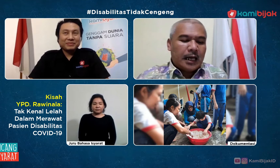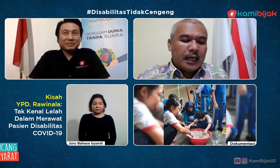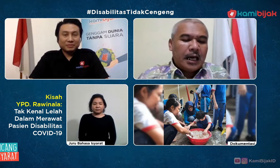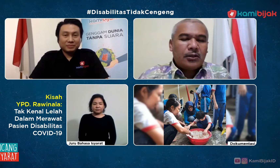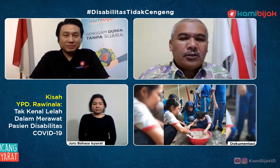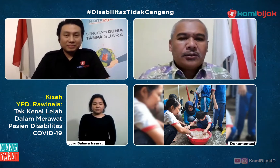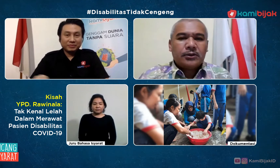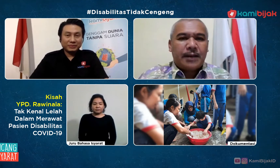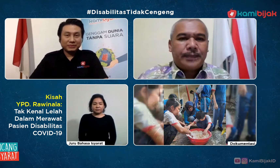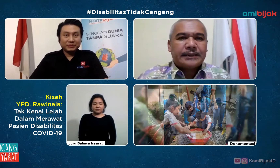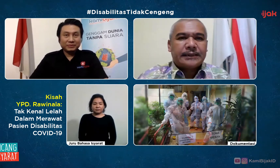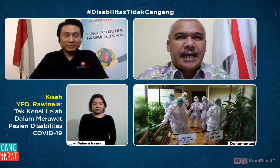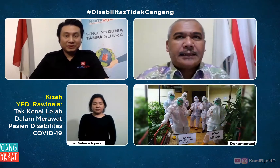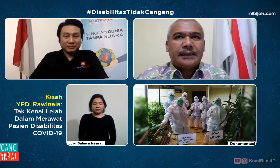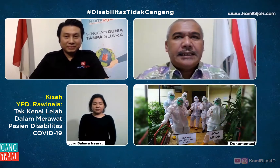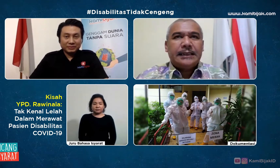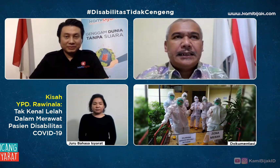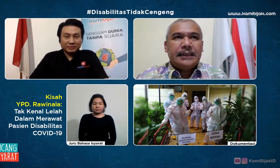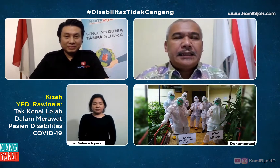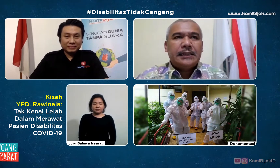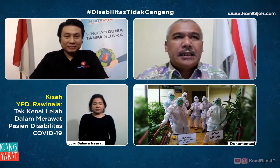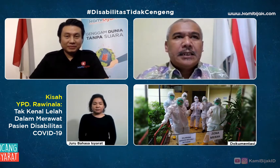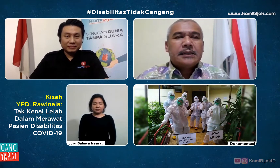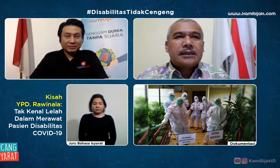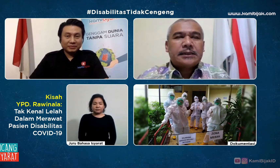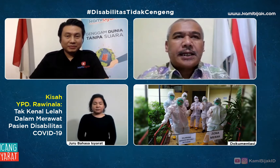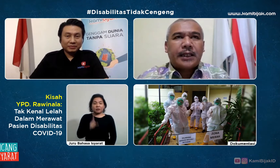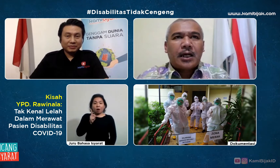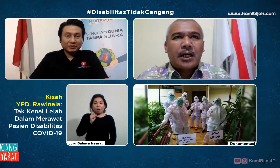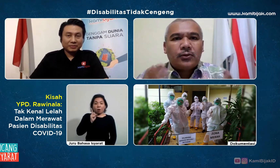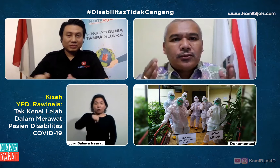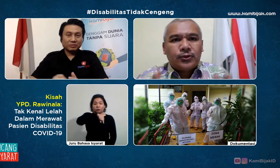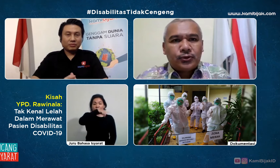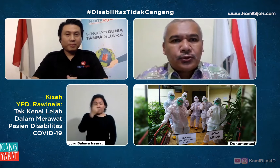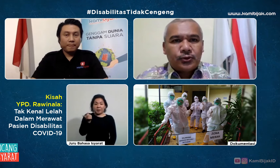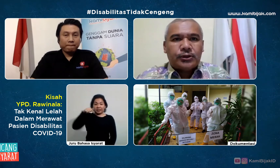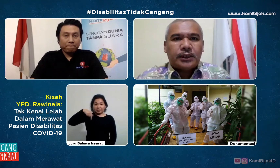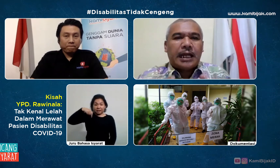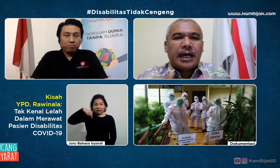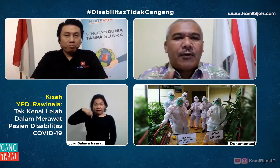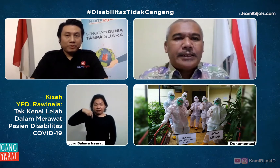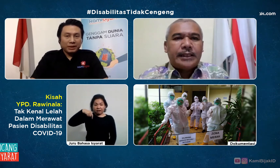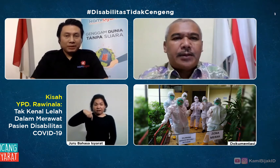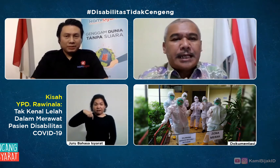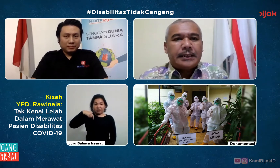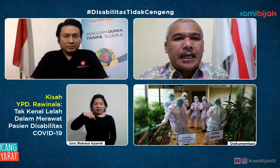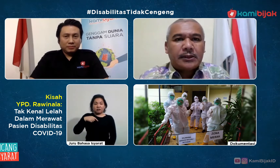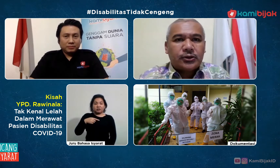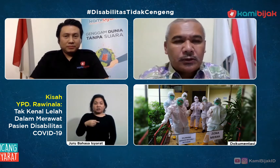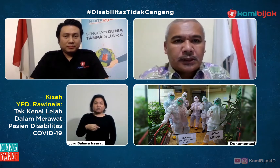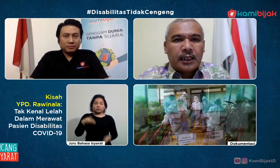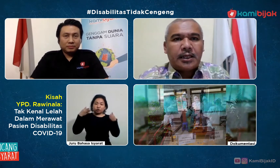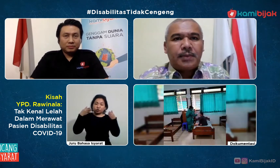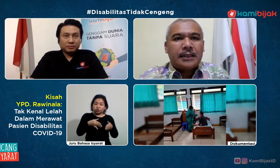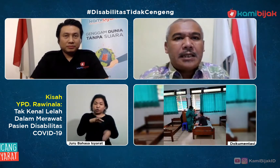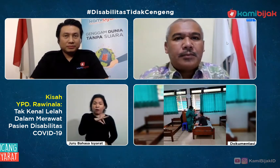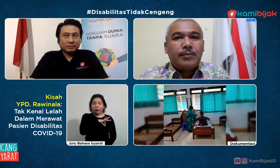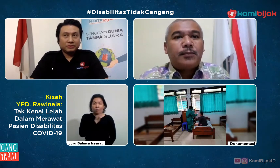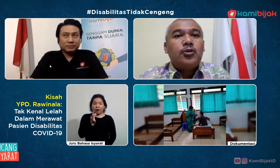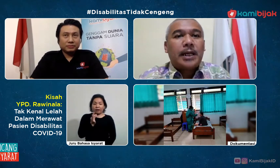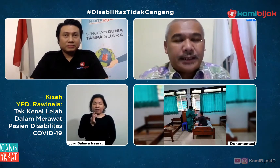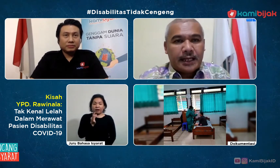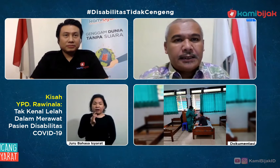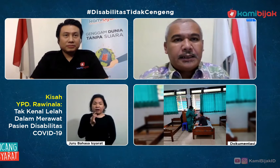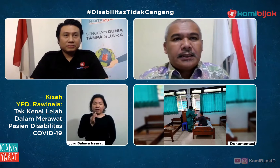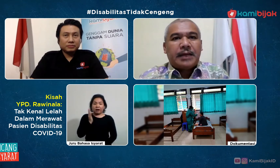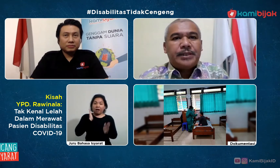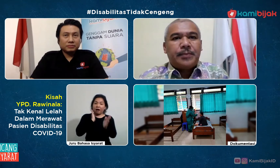Kalau sampai saat ini secara khusus relawan yang menangani langsung terhadap anak memang belum ada